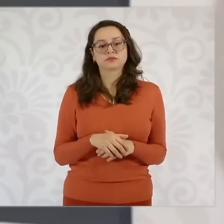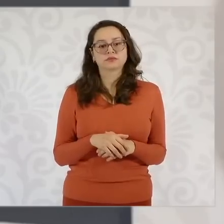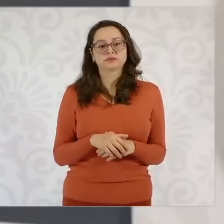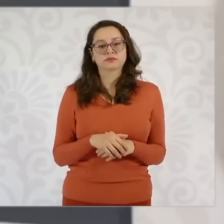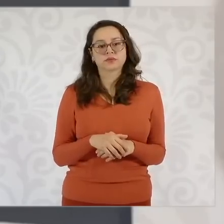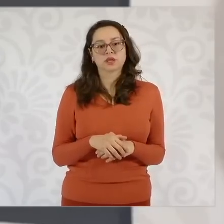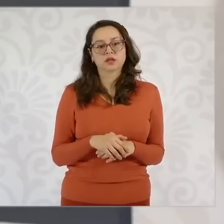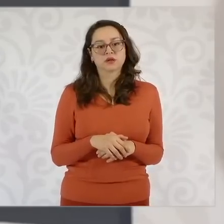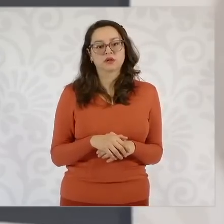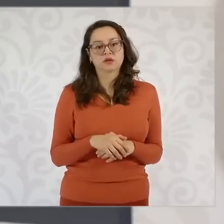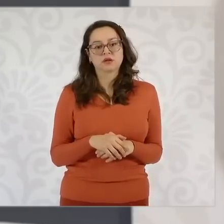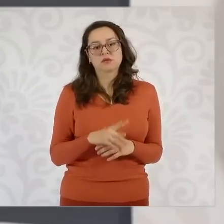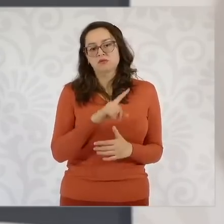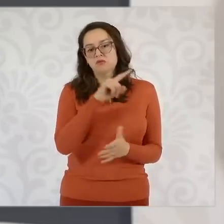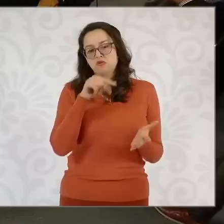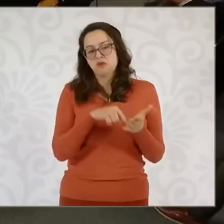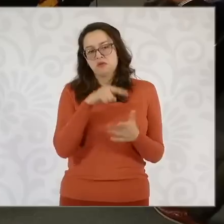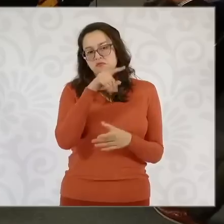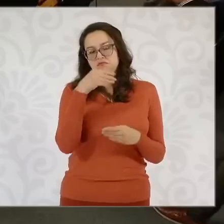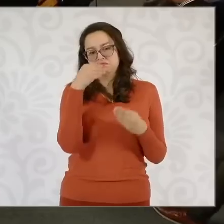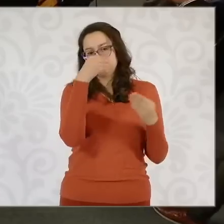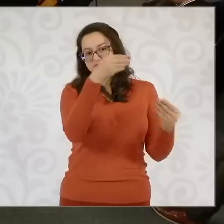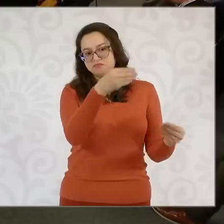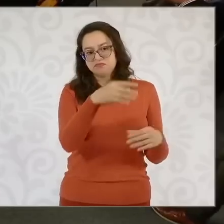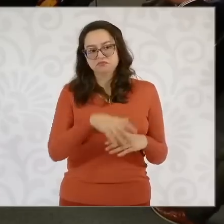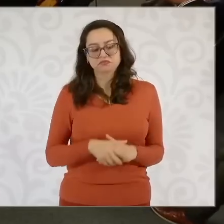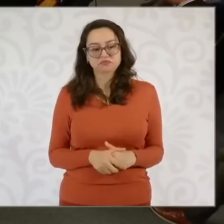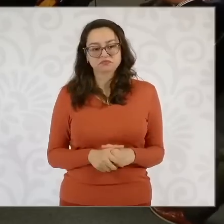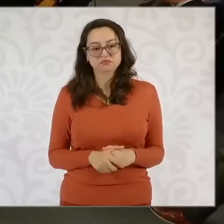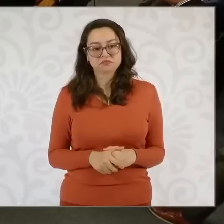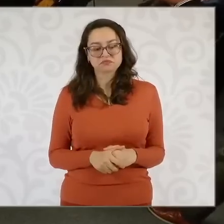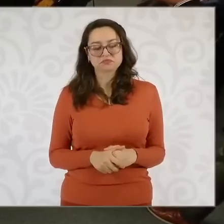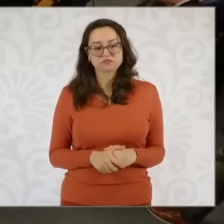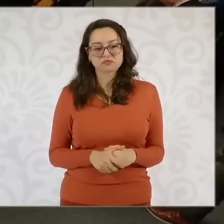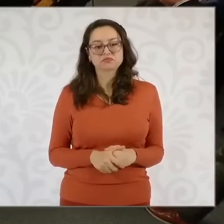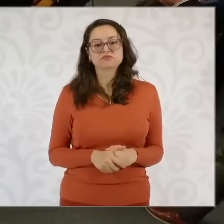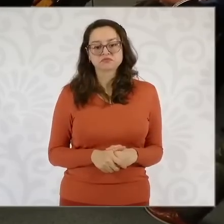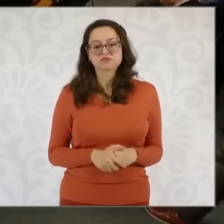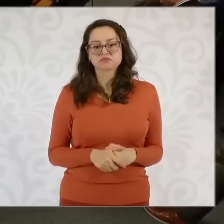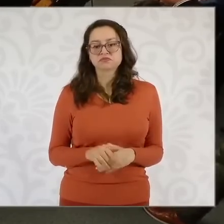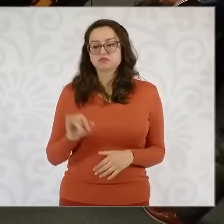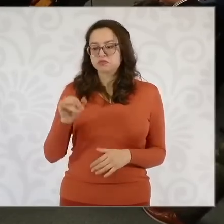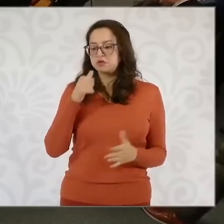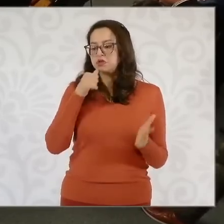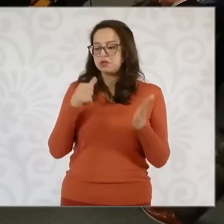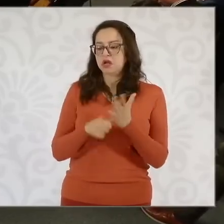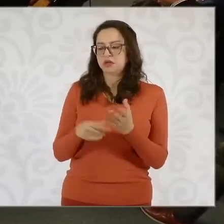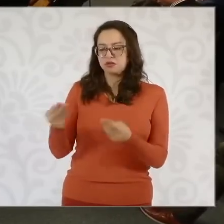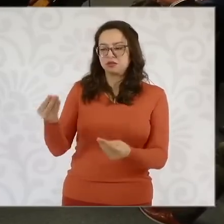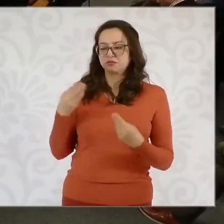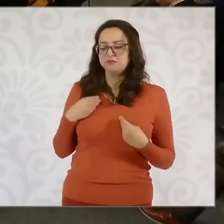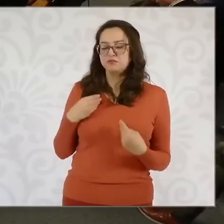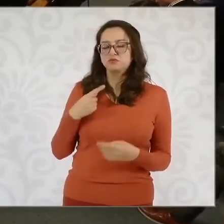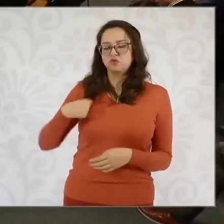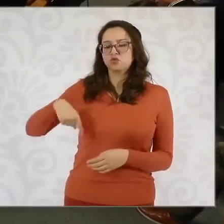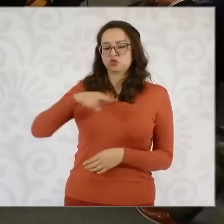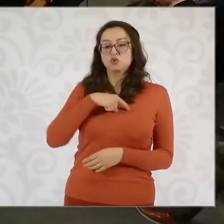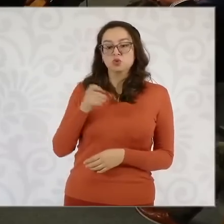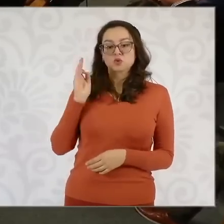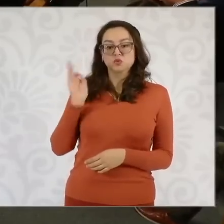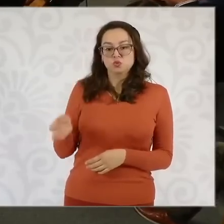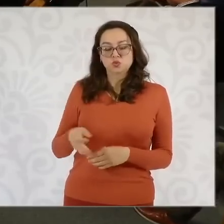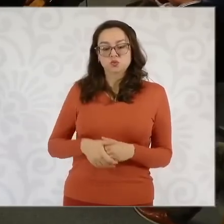recibió en tal lugar y reconocemos haber recibido esta carta hemos revisado a ver